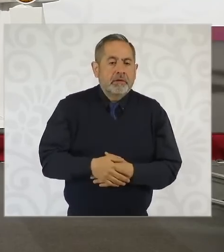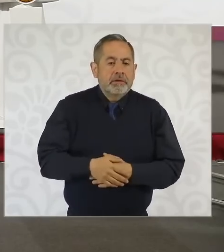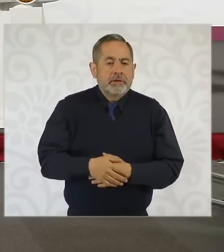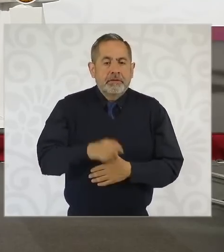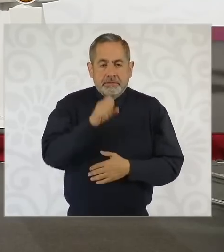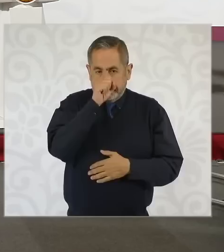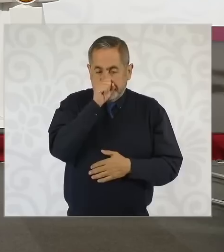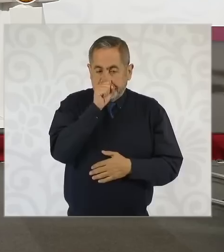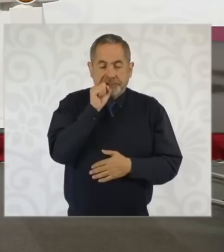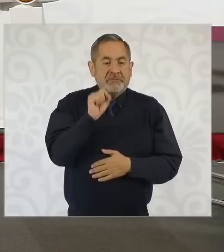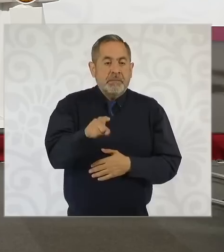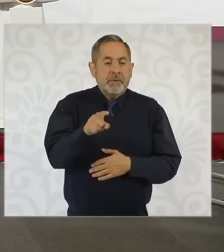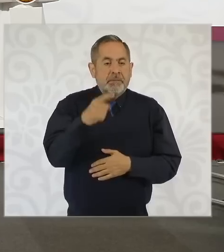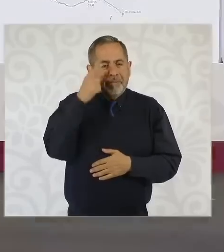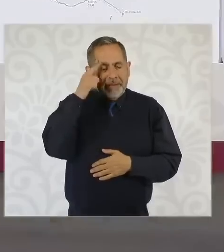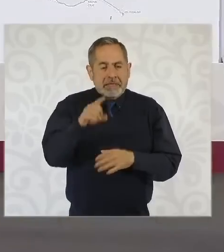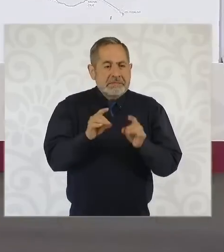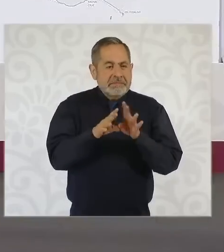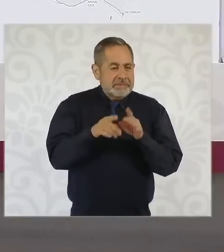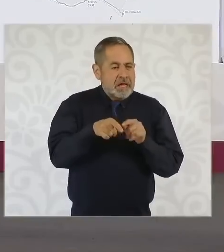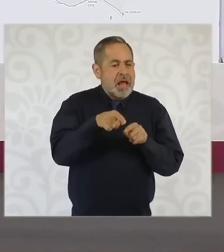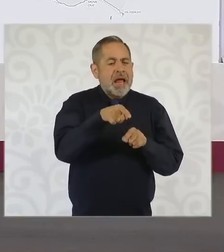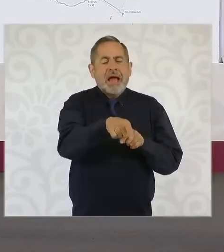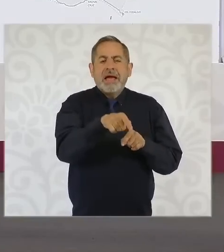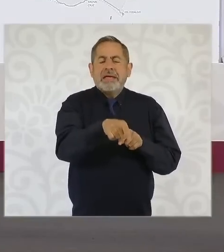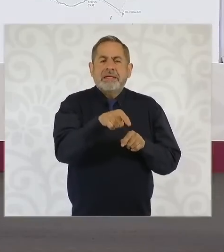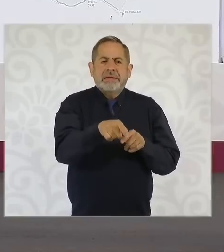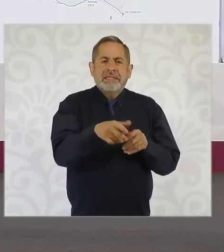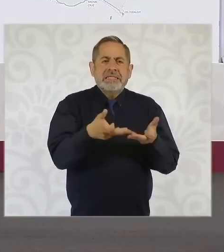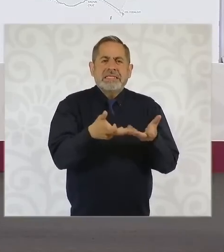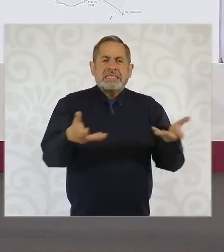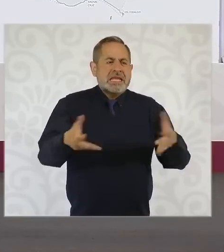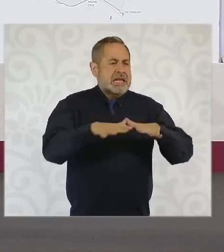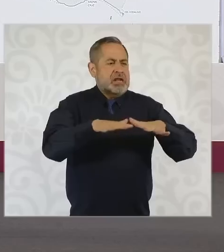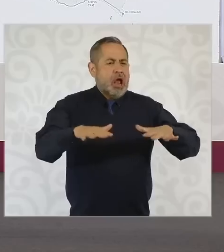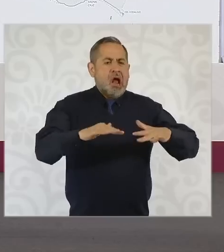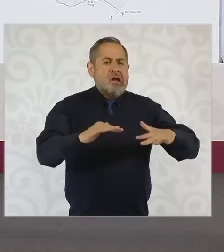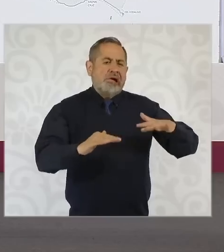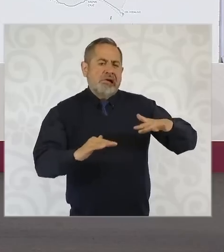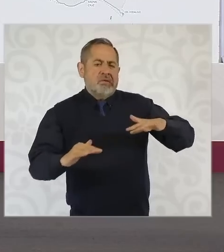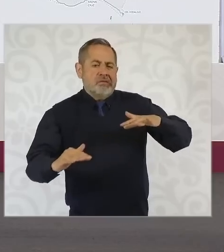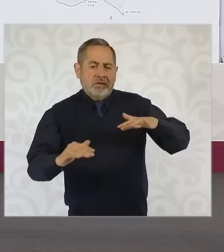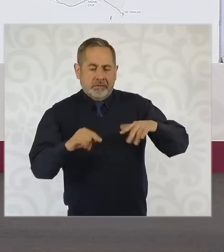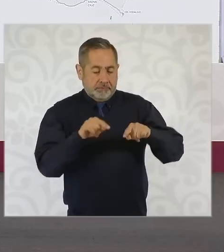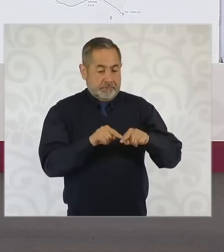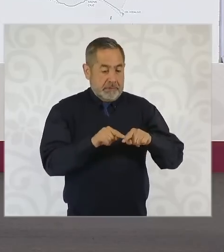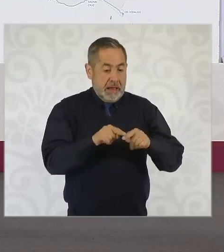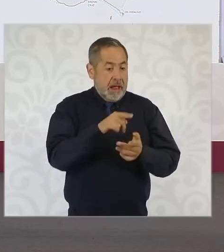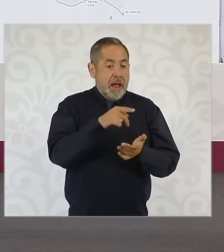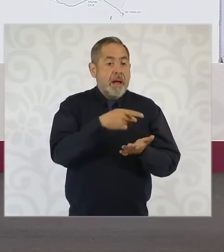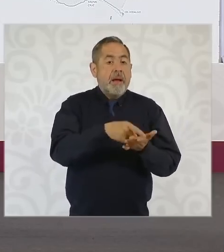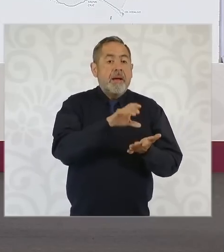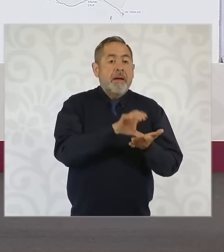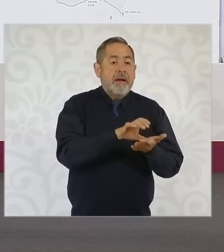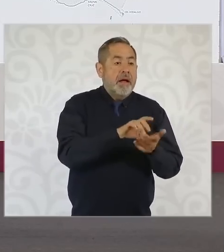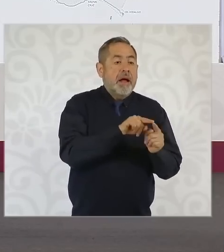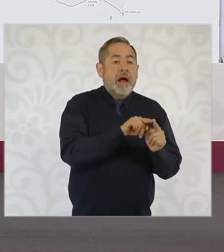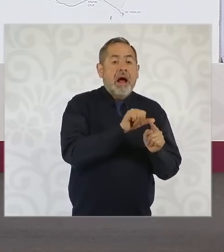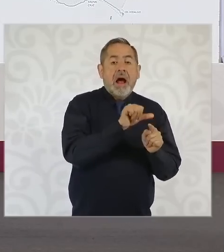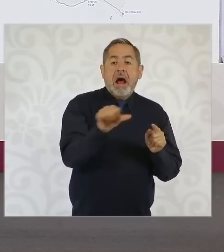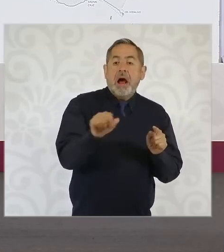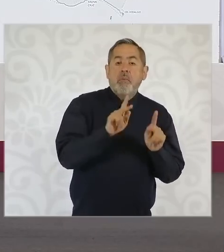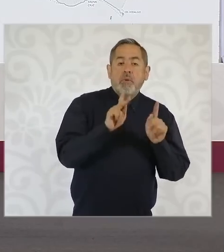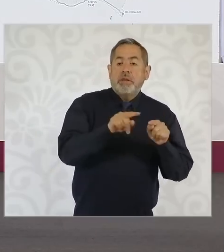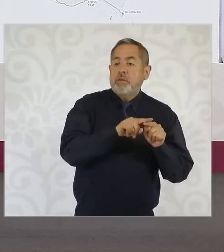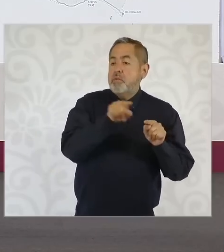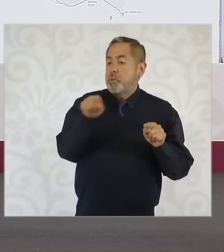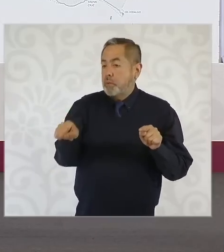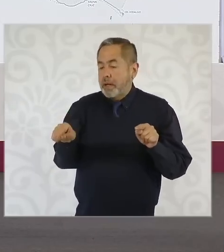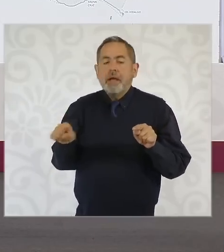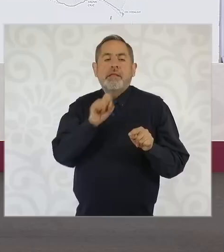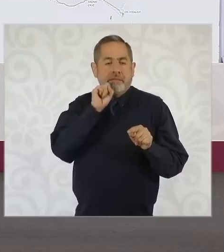librar la falla geológica en en Playa del Carmen que comunica Playa del Carmen e ese también yo